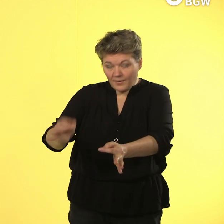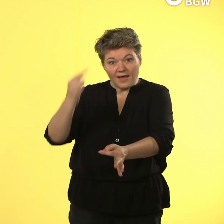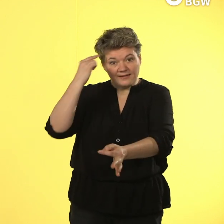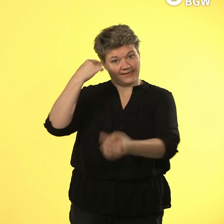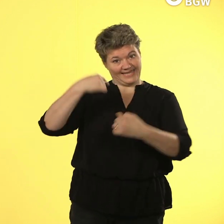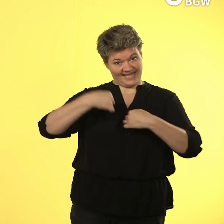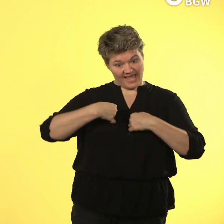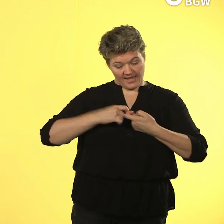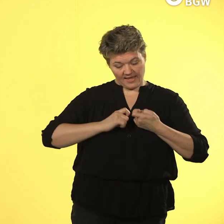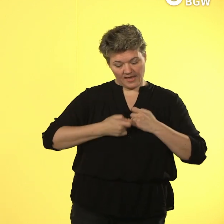"Siehst du, ich habe ja Recht."